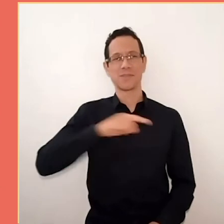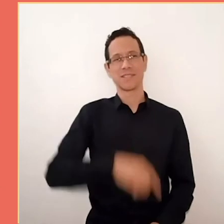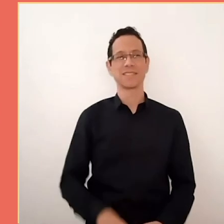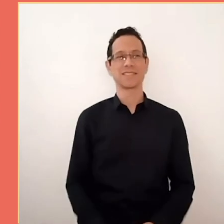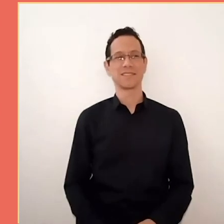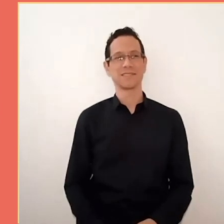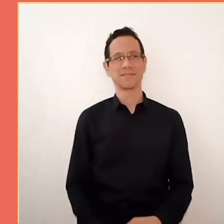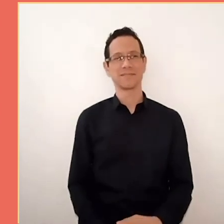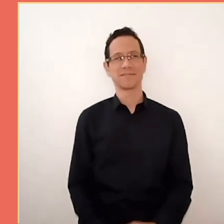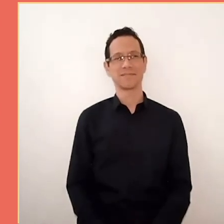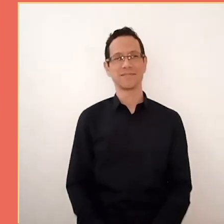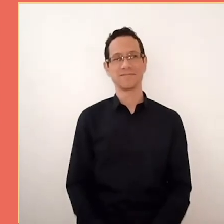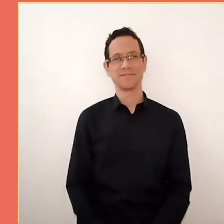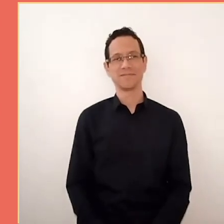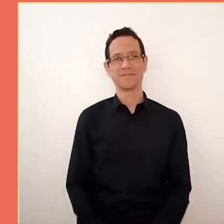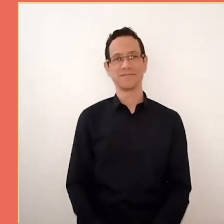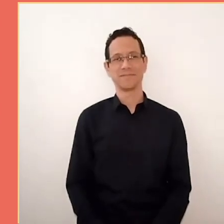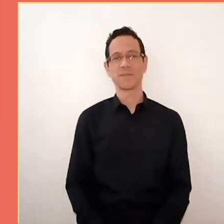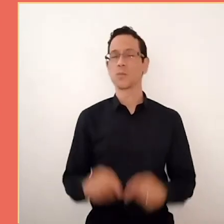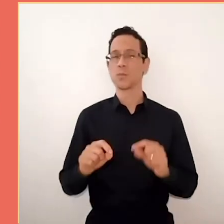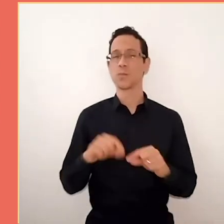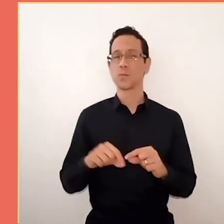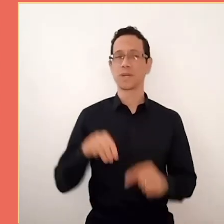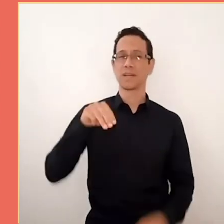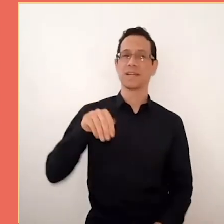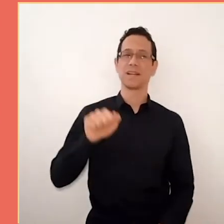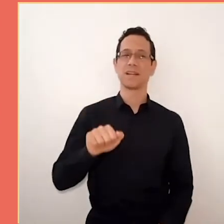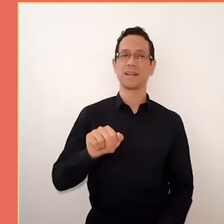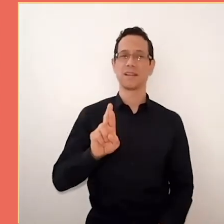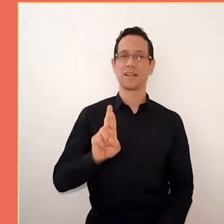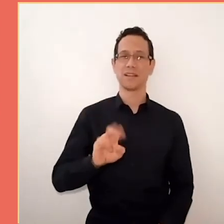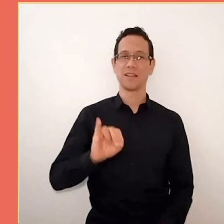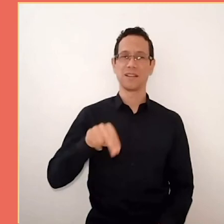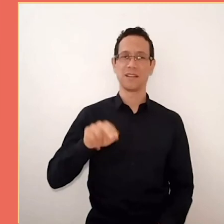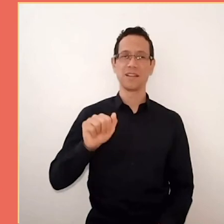E esse aqui eu fiz a partir da fala da Marina, foi muito lindo esse relato dela,